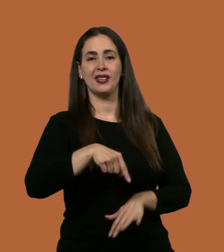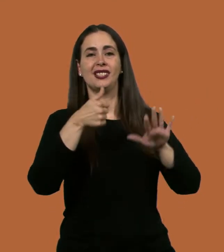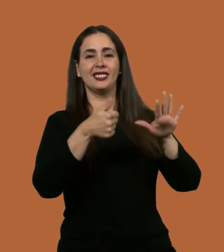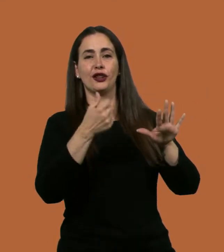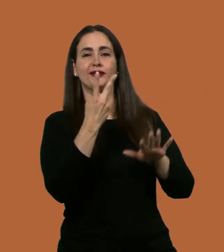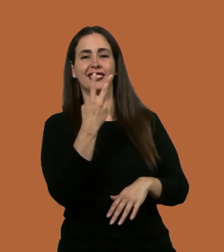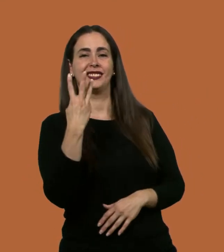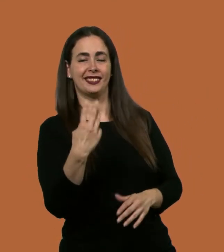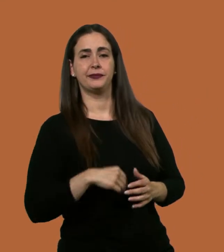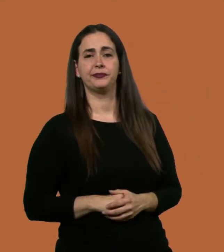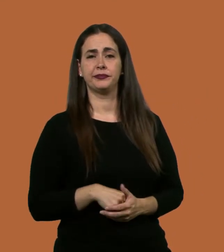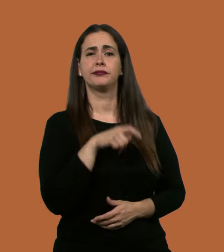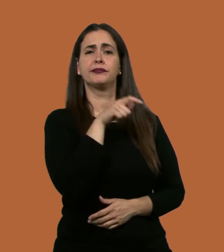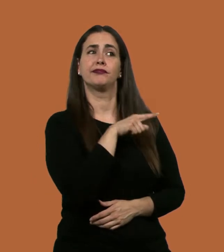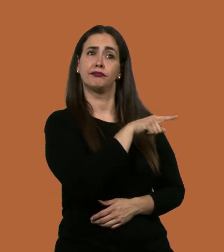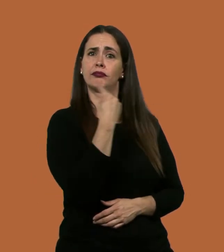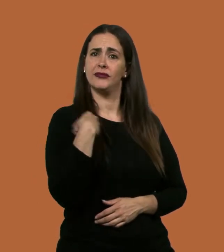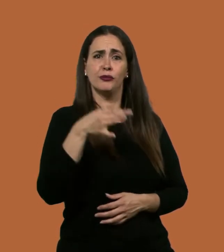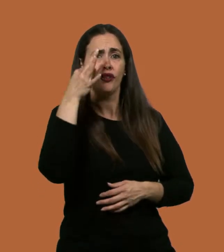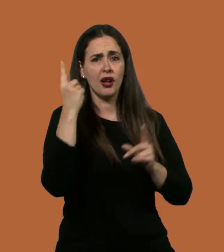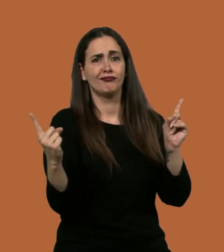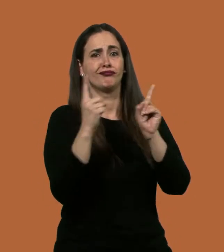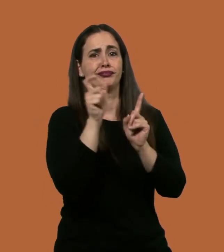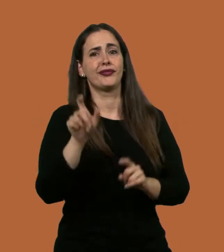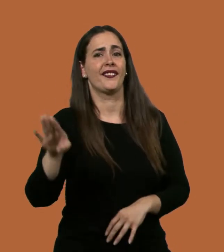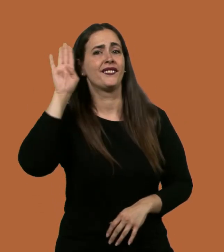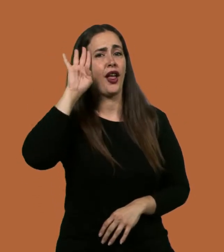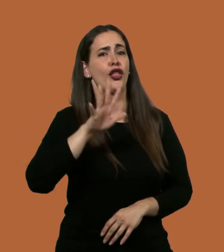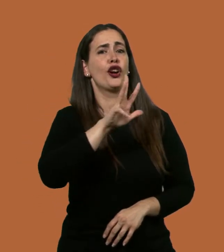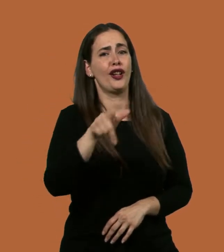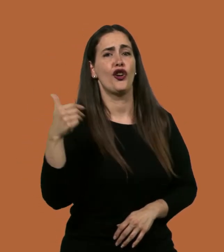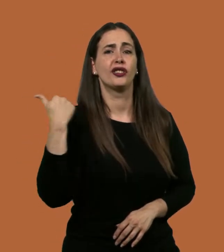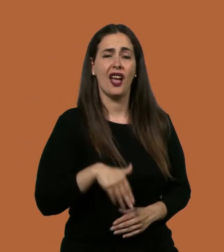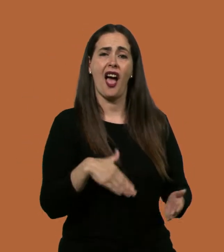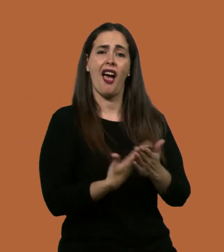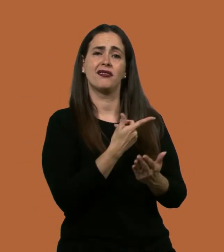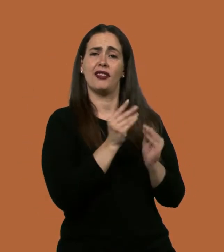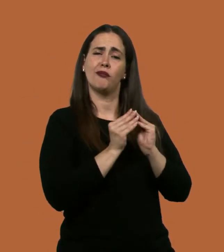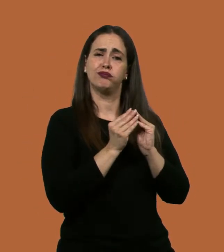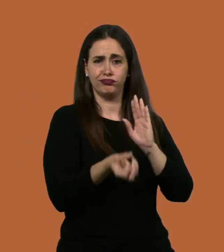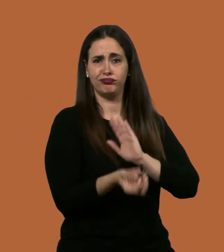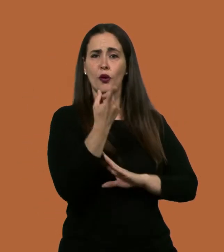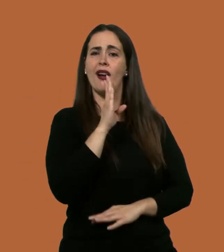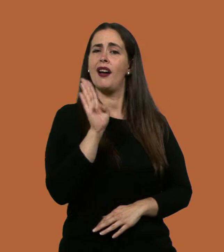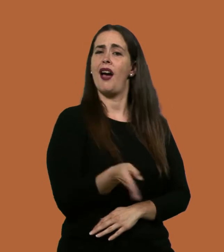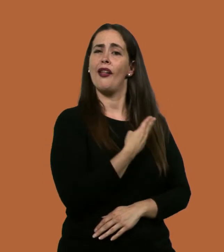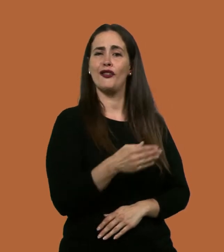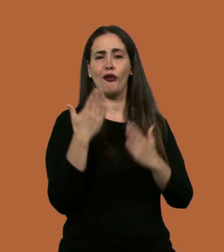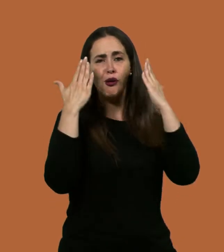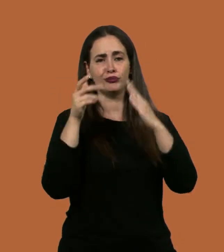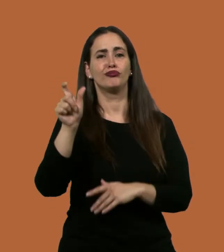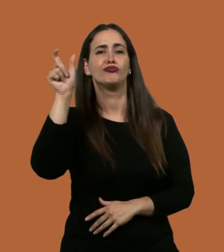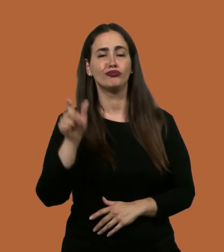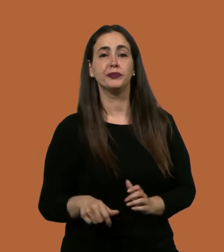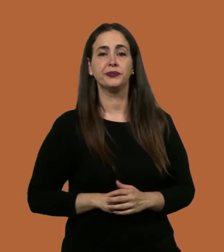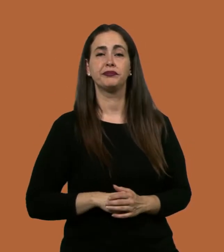li dedicà un sonet que comença amb aquests mots: